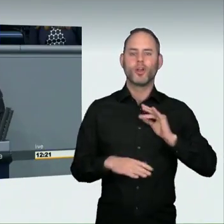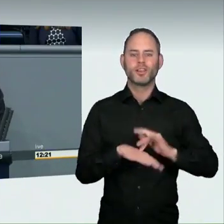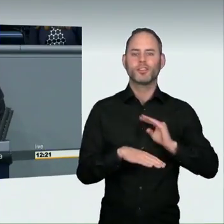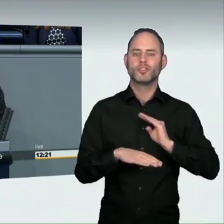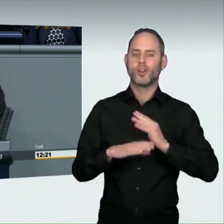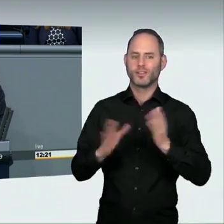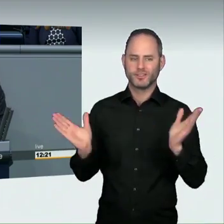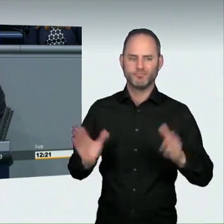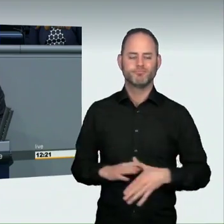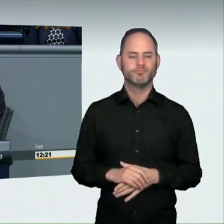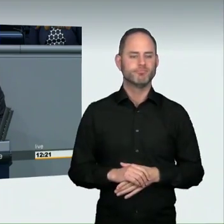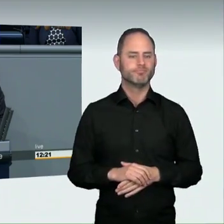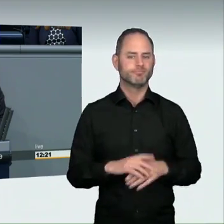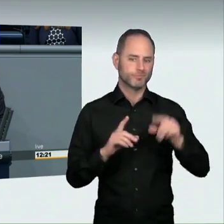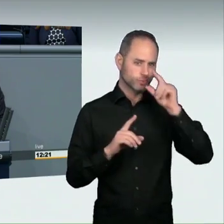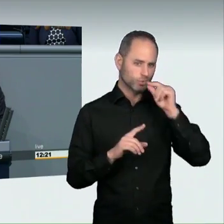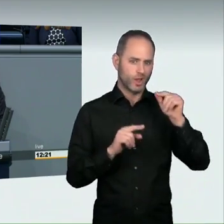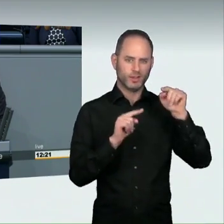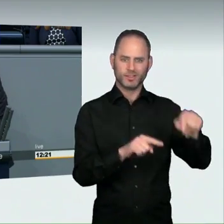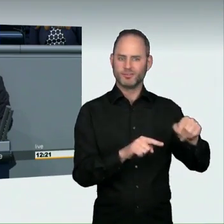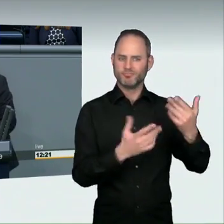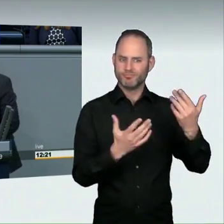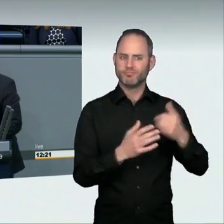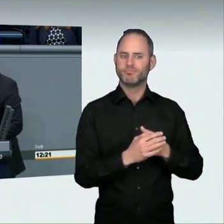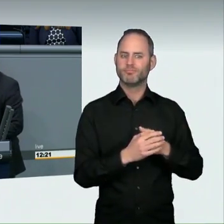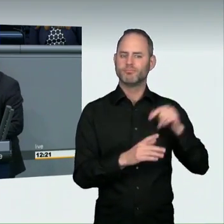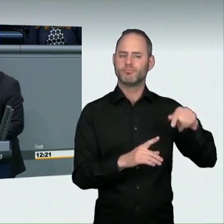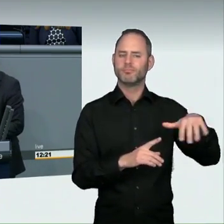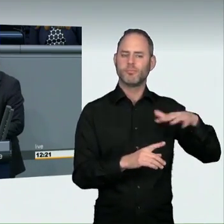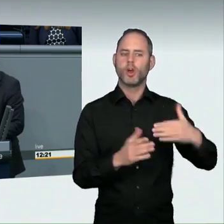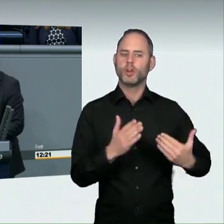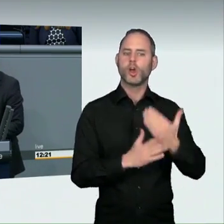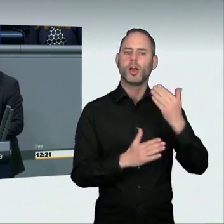Dies sind 5,9 Prozent mehr als im letzten Jahr.